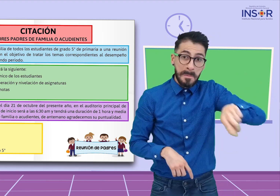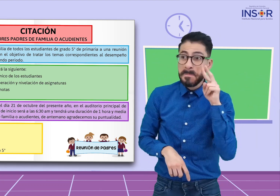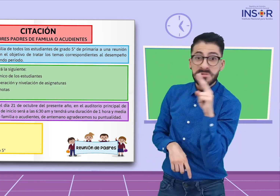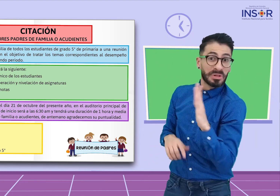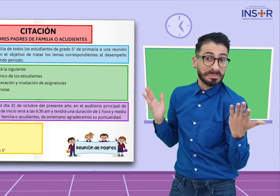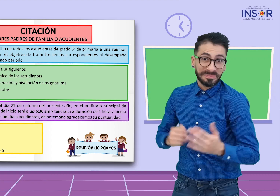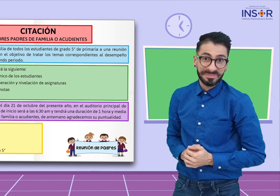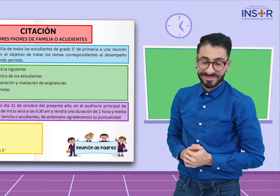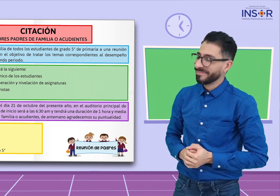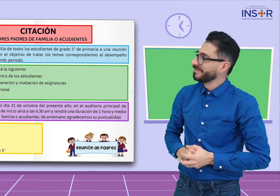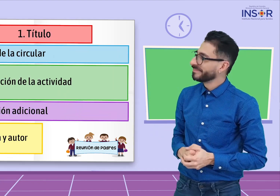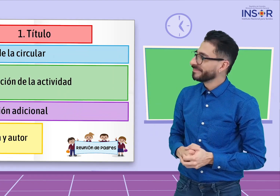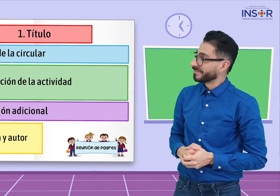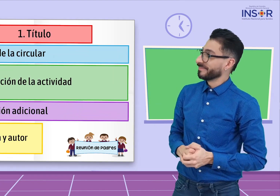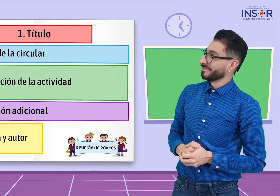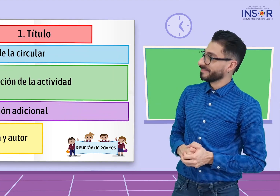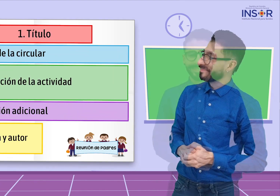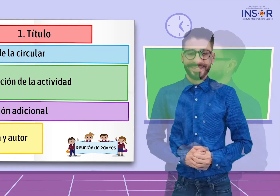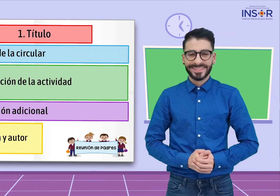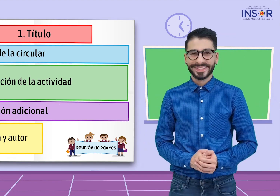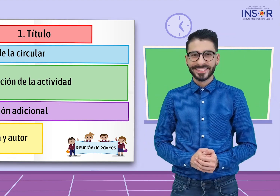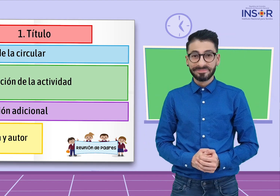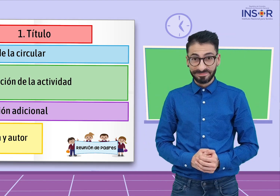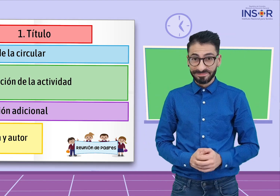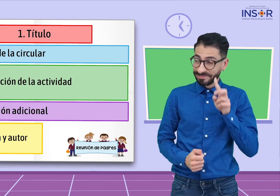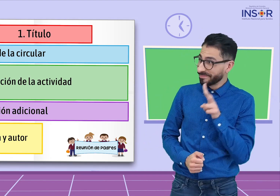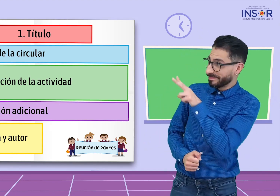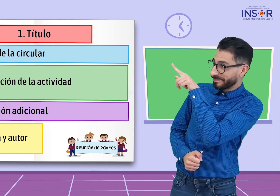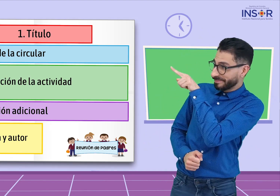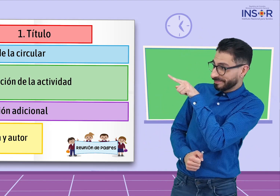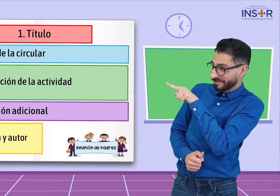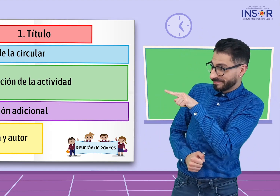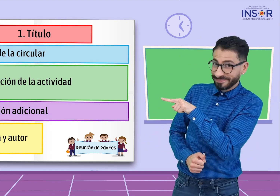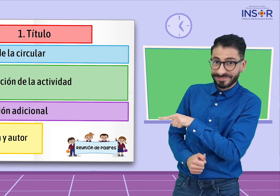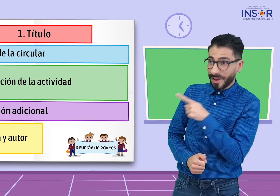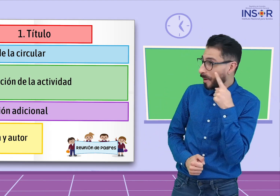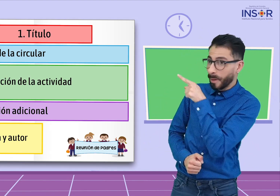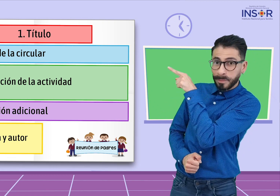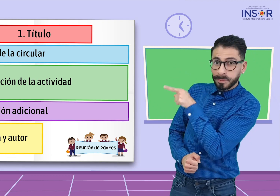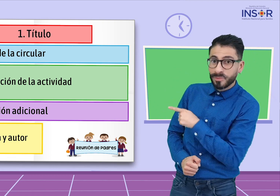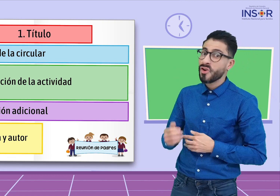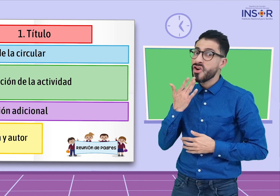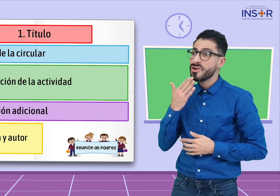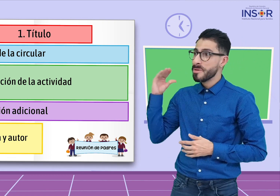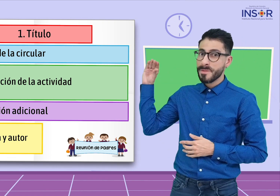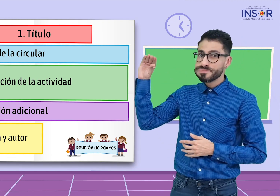Vamos a ver nuevamente las partes del texto. Ahora vamos a ver el texto de otra forma. ¿Observan la imagen?